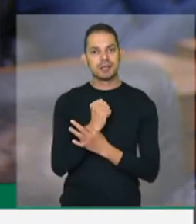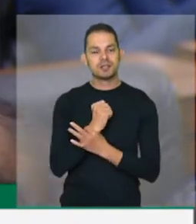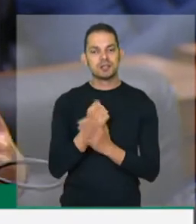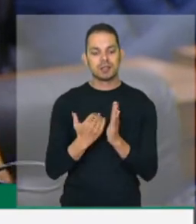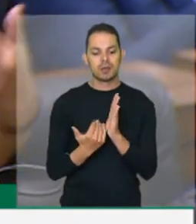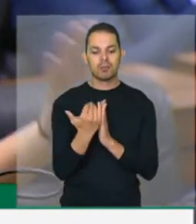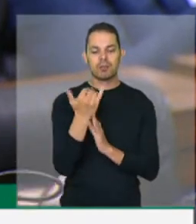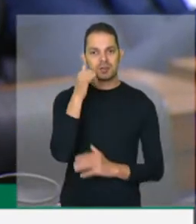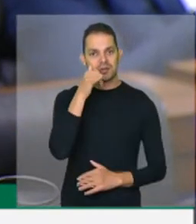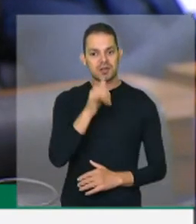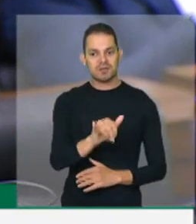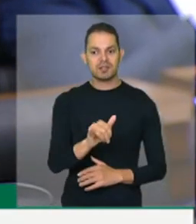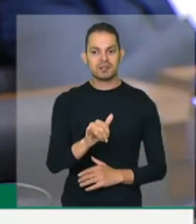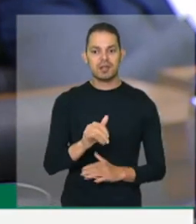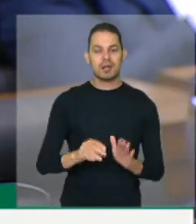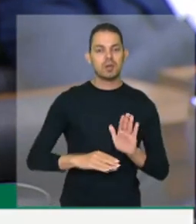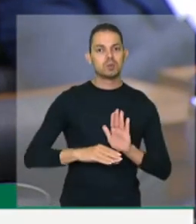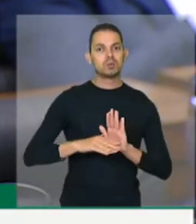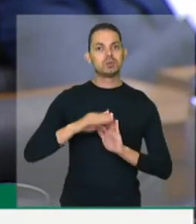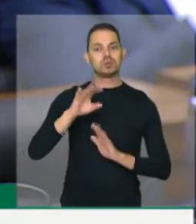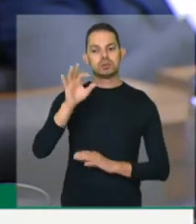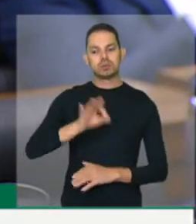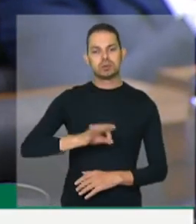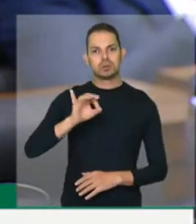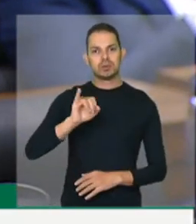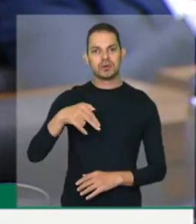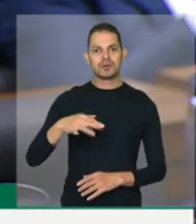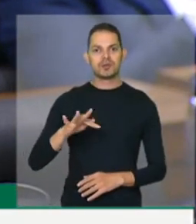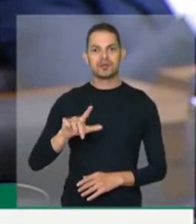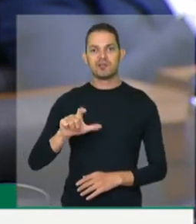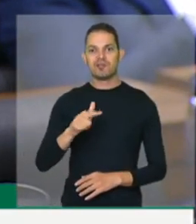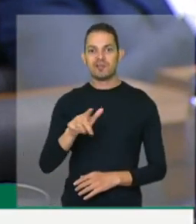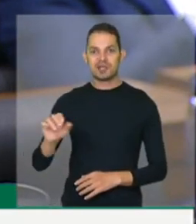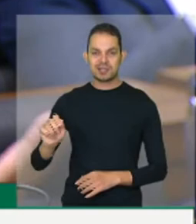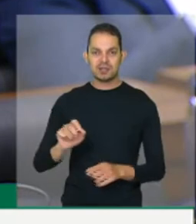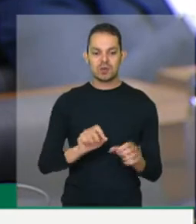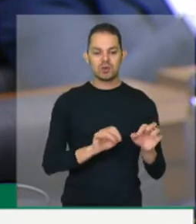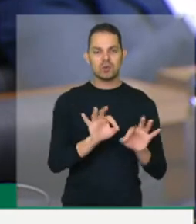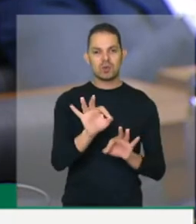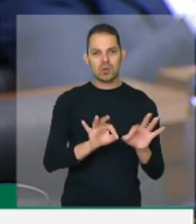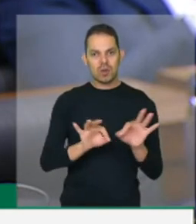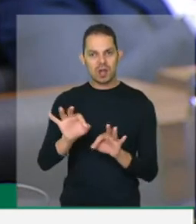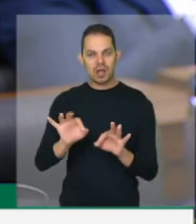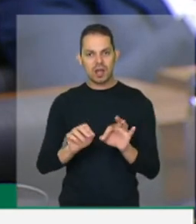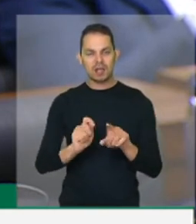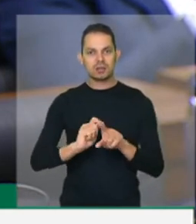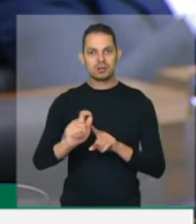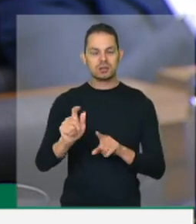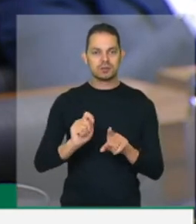AUMENTO A MAIS... DO ÍNDICE OFICIAL DE INFLAÇÃO NOS REAJUSTES DOS ALUGUEL, NÉ ? ISSO É UMA REALIDADE PARA MILHÕES DE BRASILEIROS QUE SÃO LOCATÁRIOS, MUITO